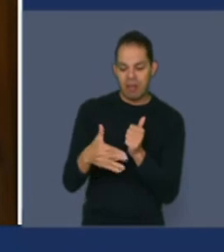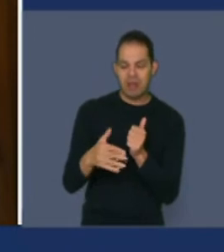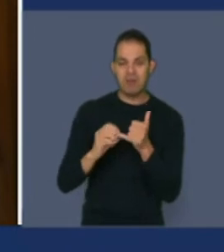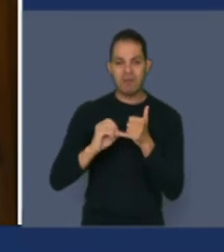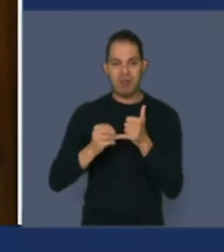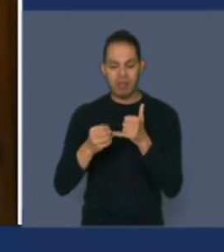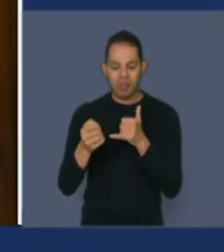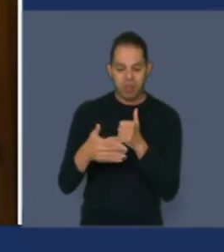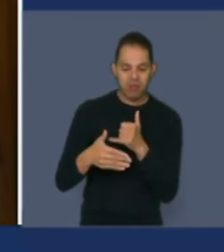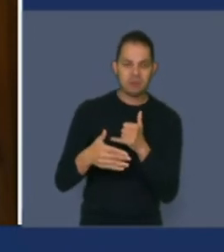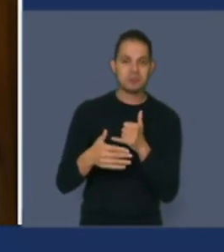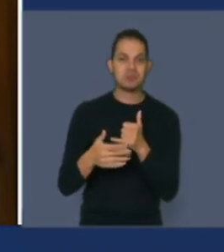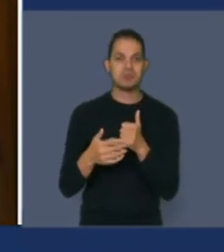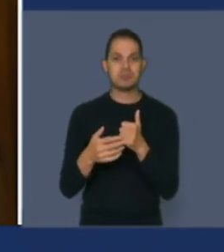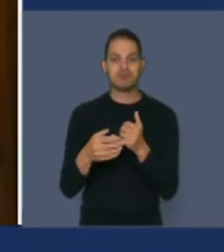E FEIJÃO. E O PRESIDENTE